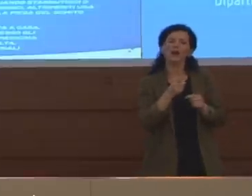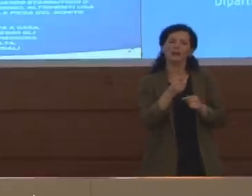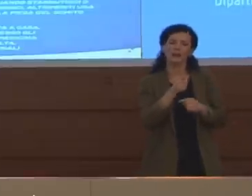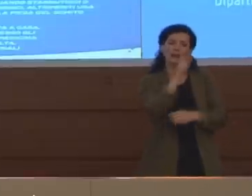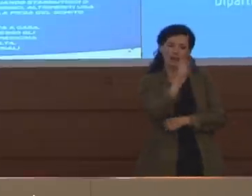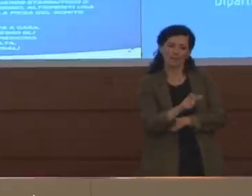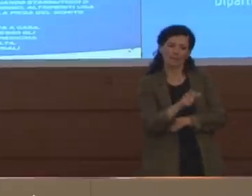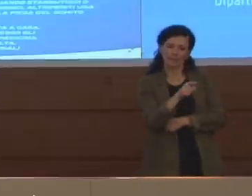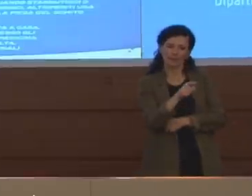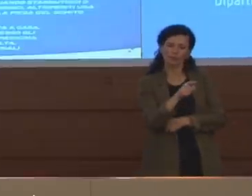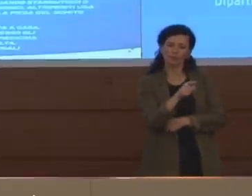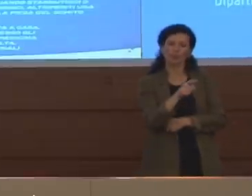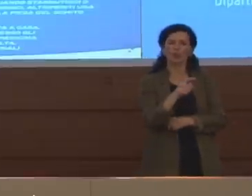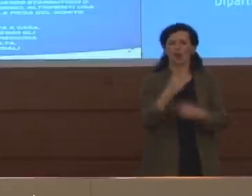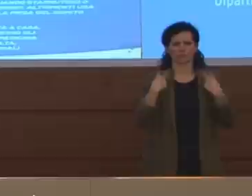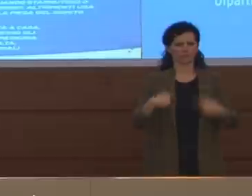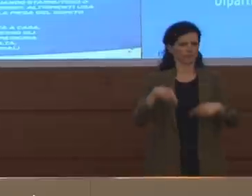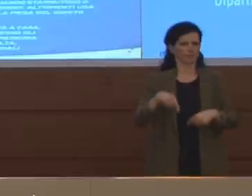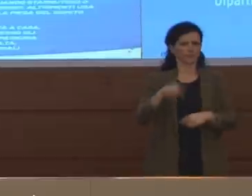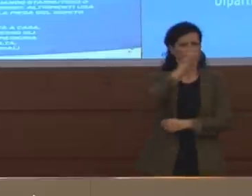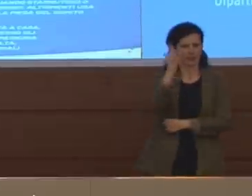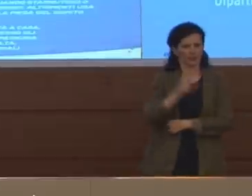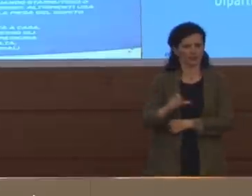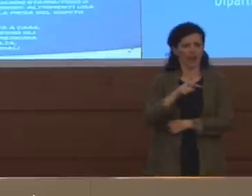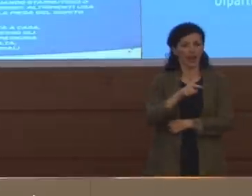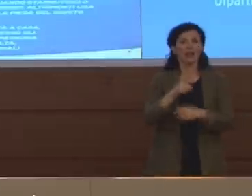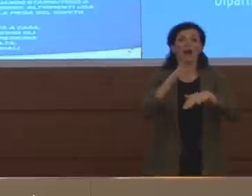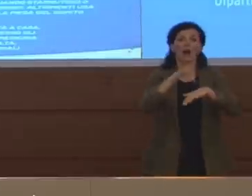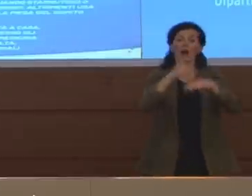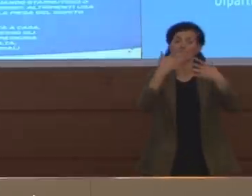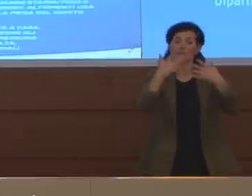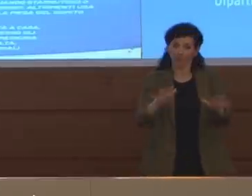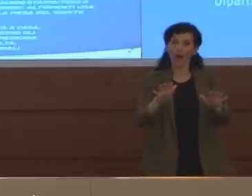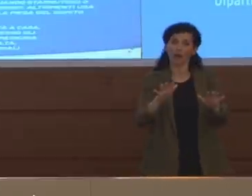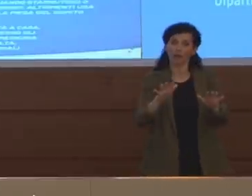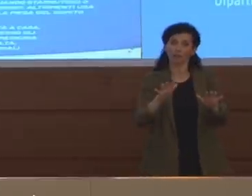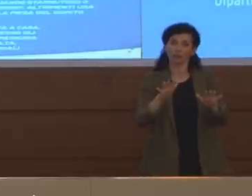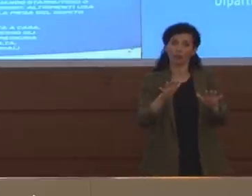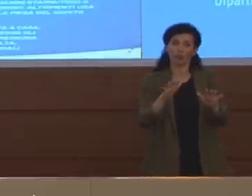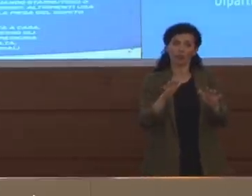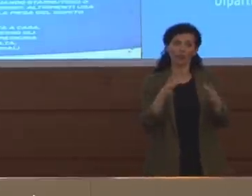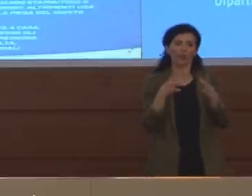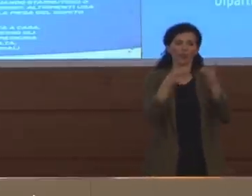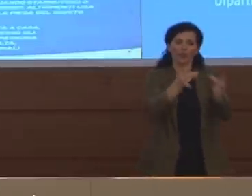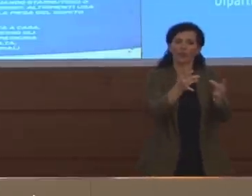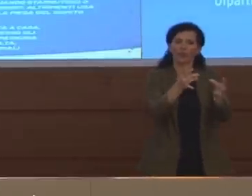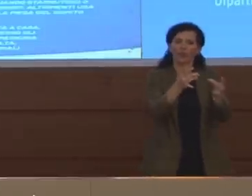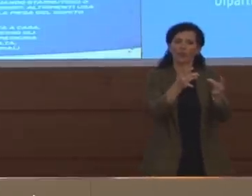risiedendo in italia sono entrate in contatto, se preferite, sono